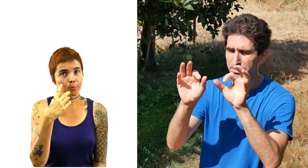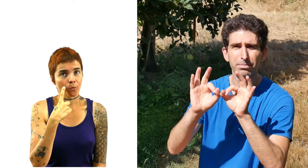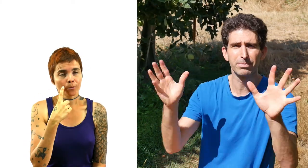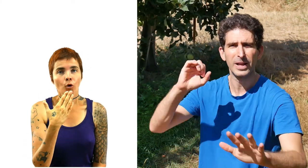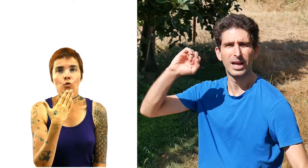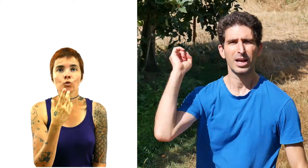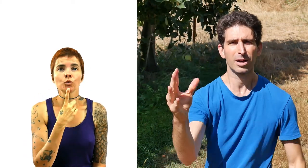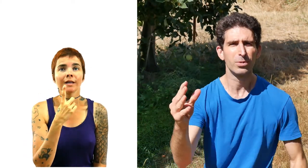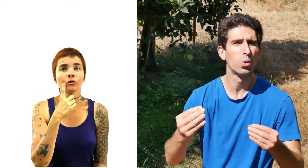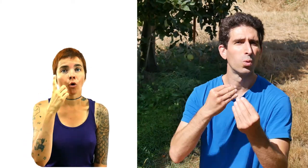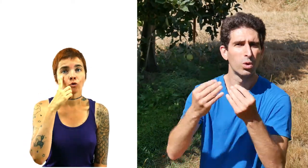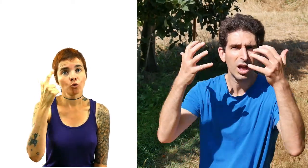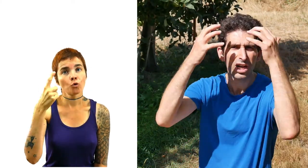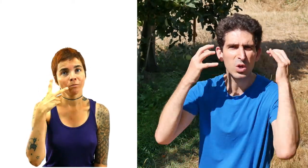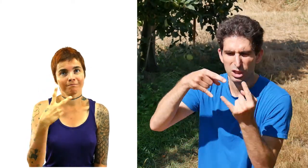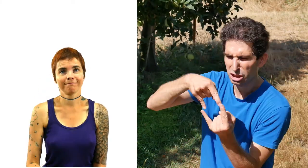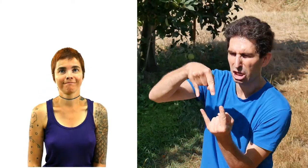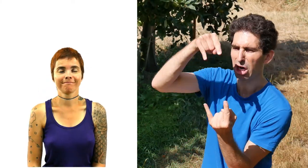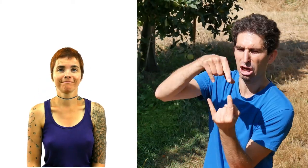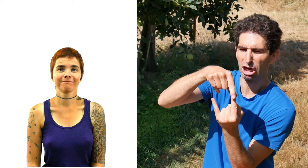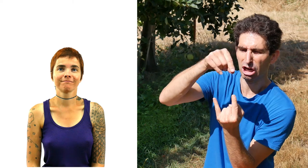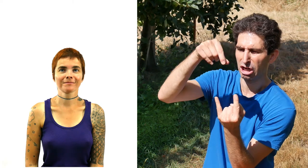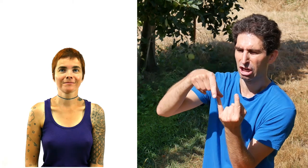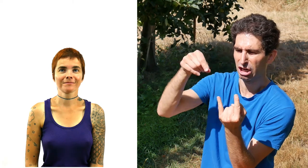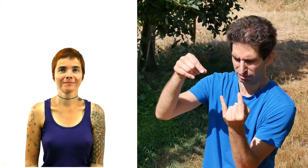comme un harpon ou des dents de lion.